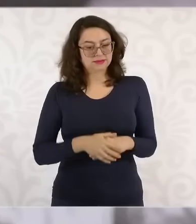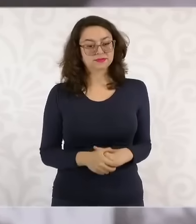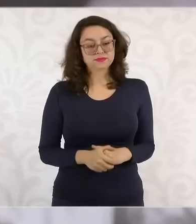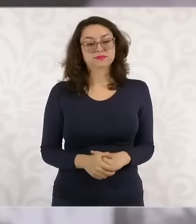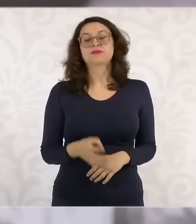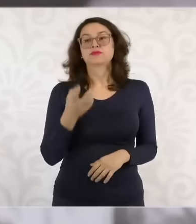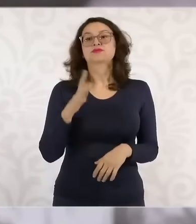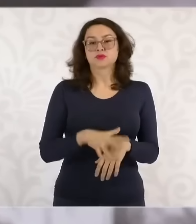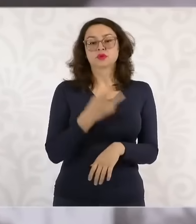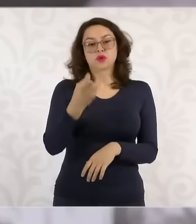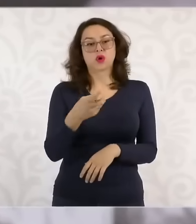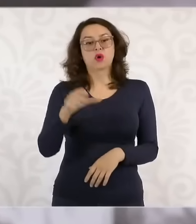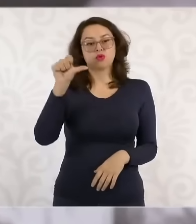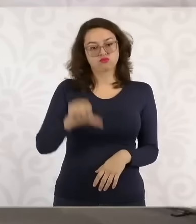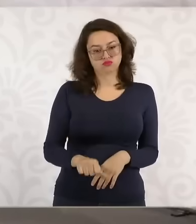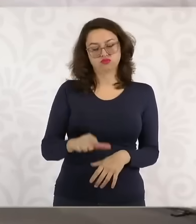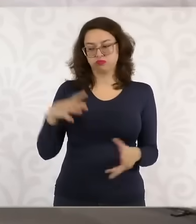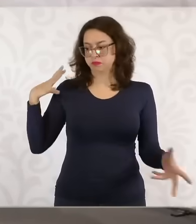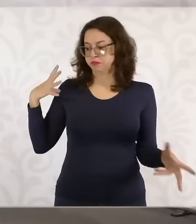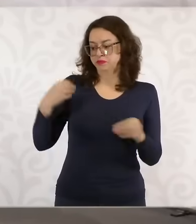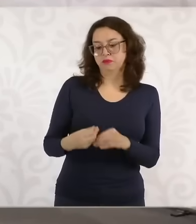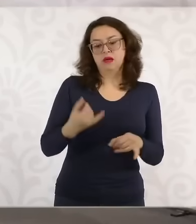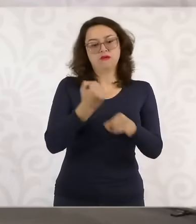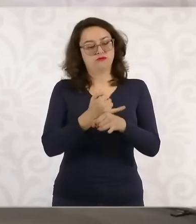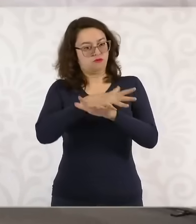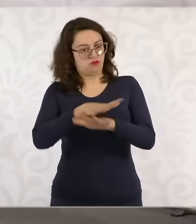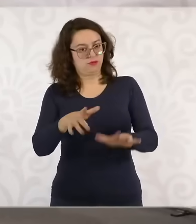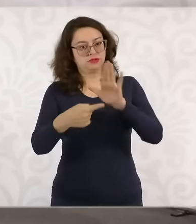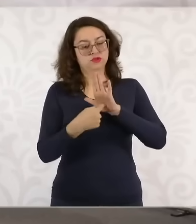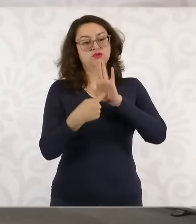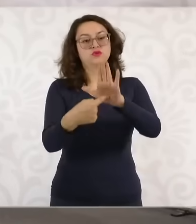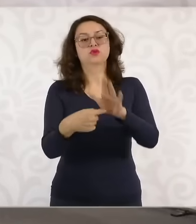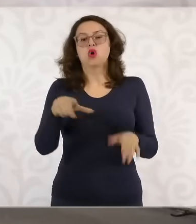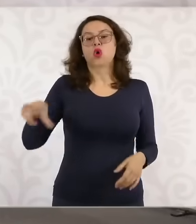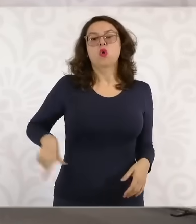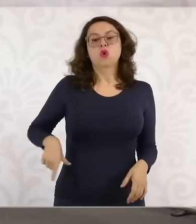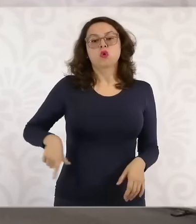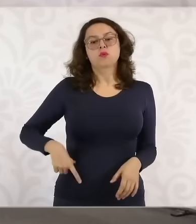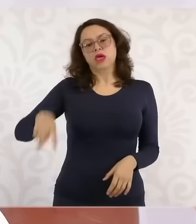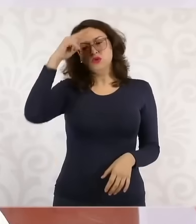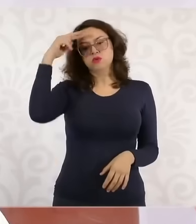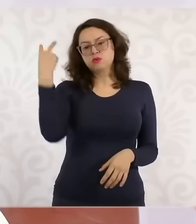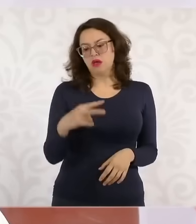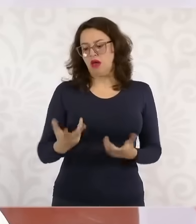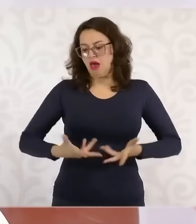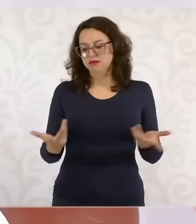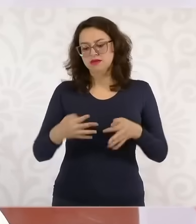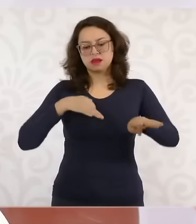Hoy estamos presentando el informe de lo que como gobierno de México hemos realizado en la materia.